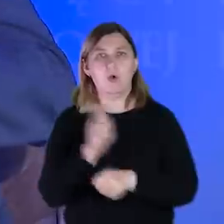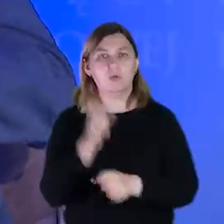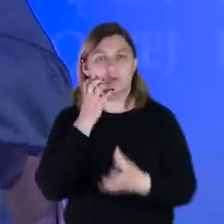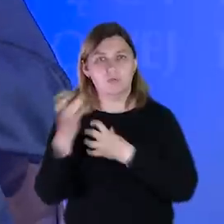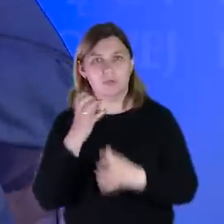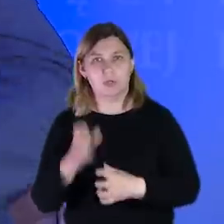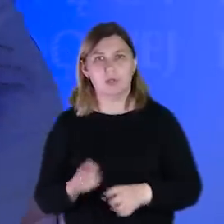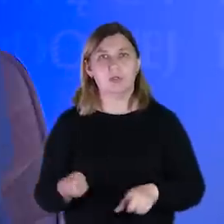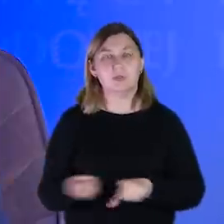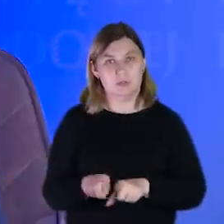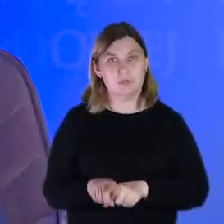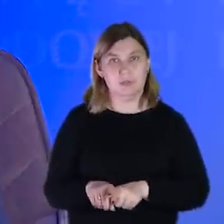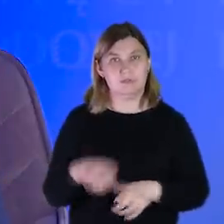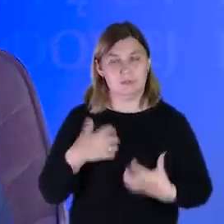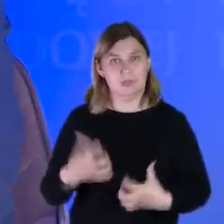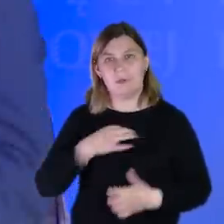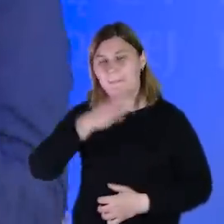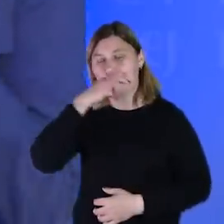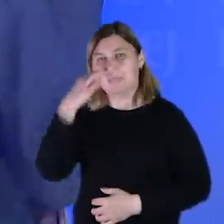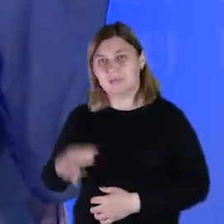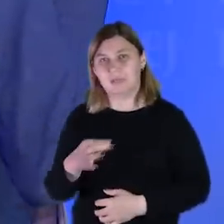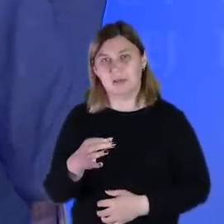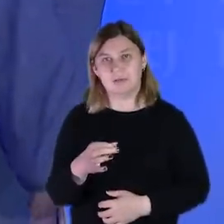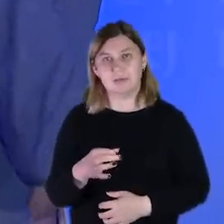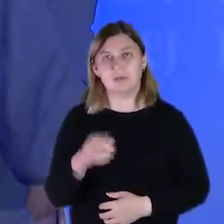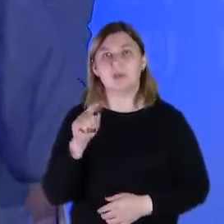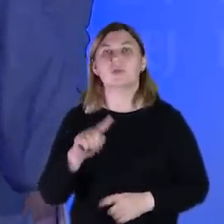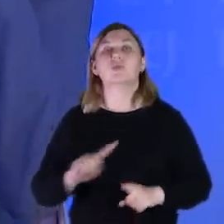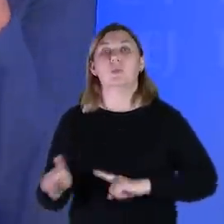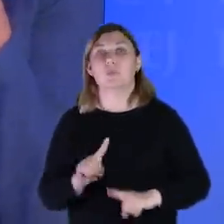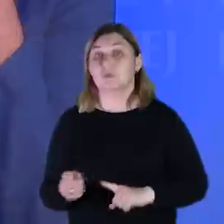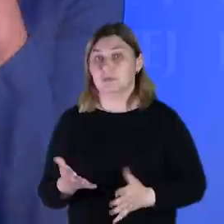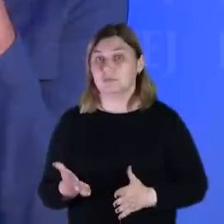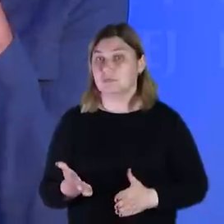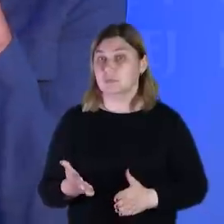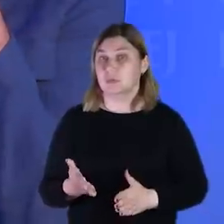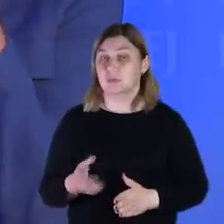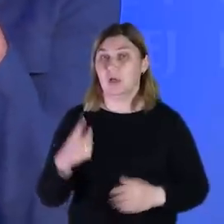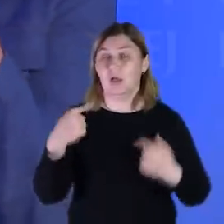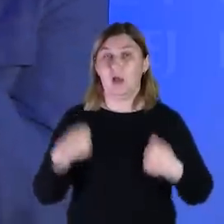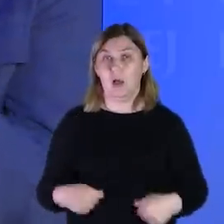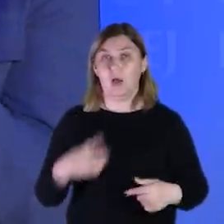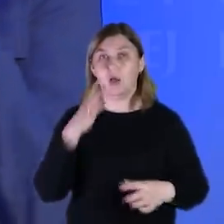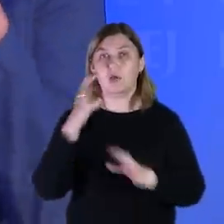o to też miałem zapytać. Wywołał pan moje pytanie. To znaczy: osobowe źródła informacji,